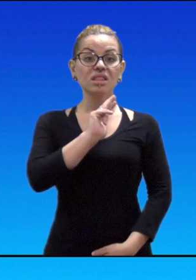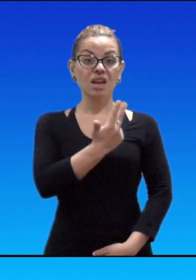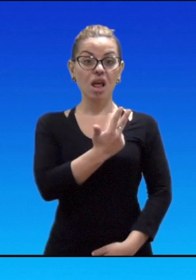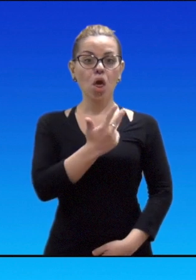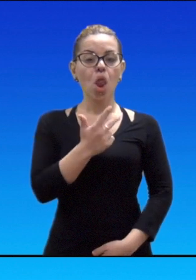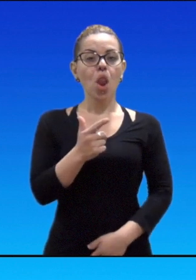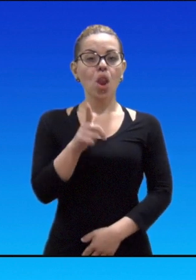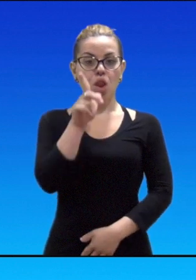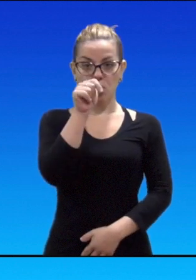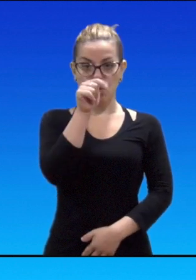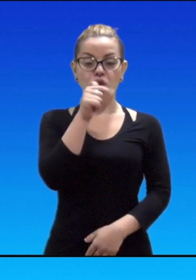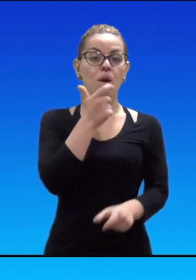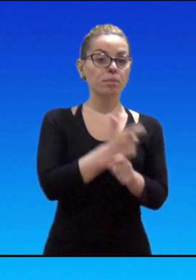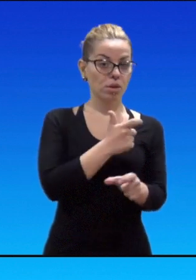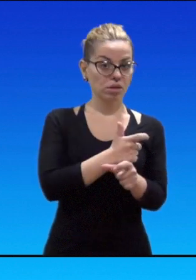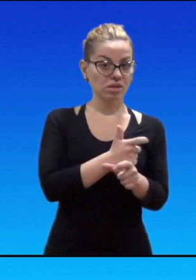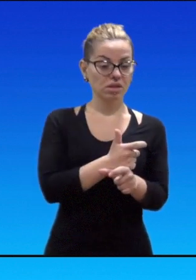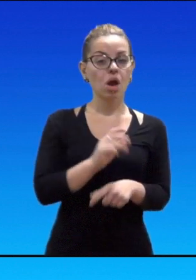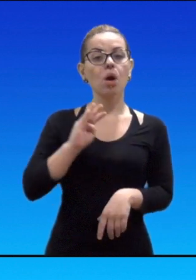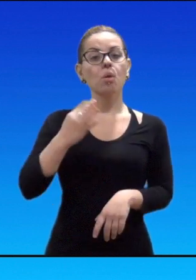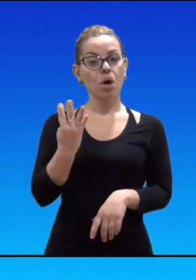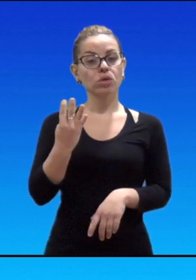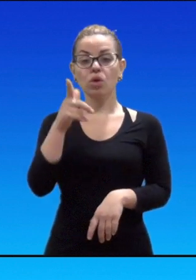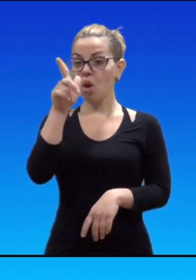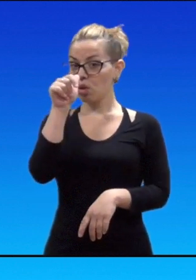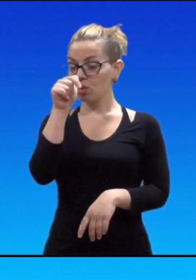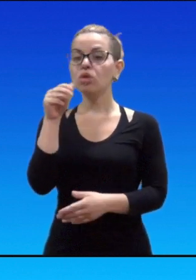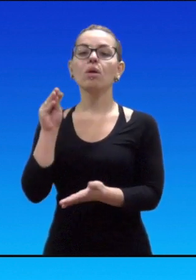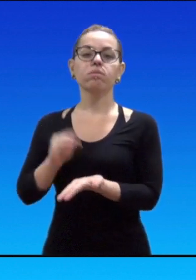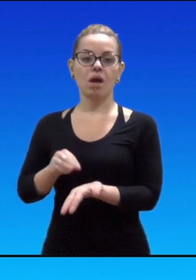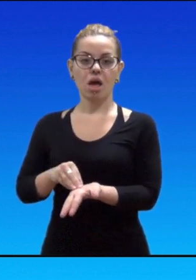3 Luglio Poste, 4 Luglio Banche;